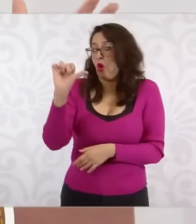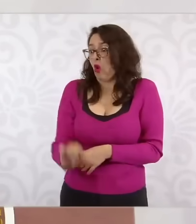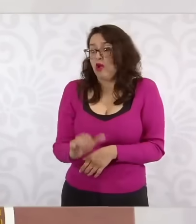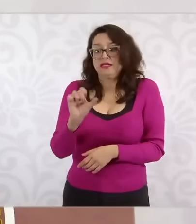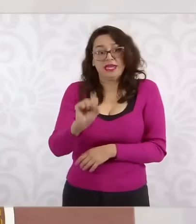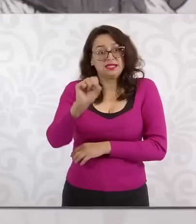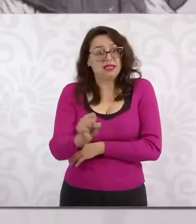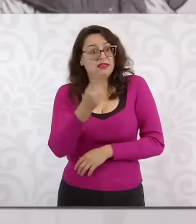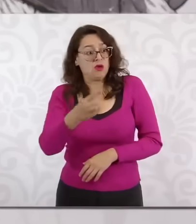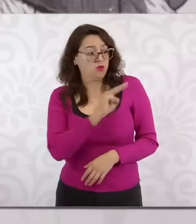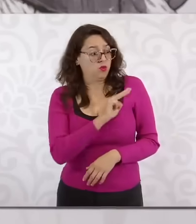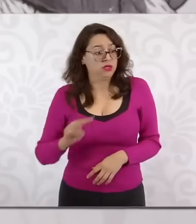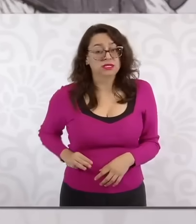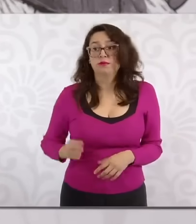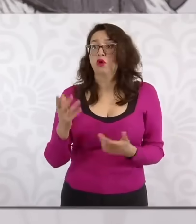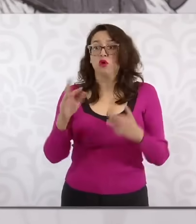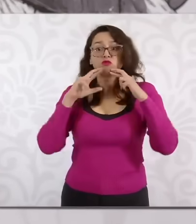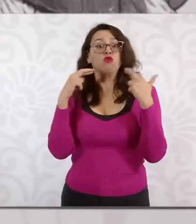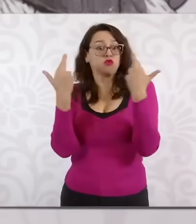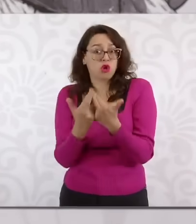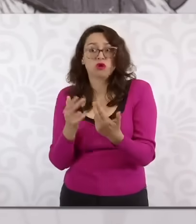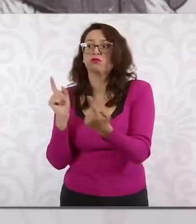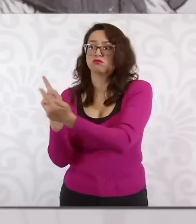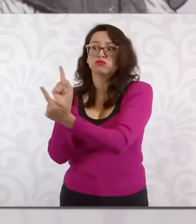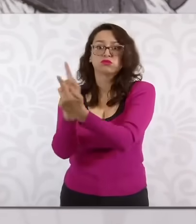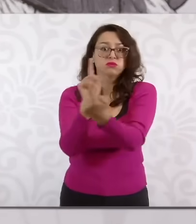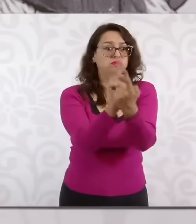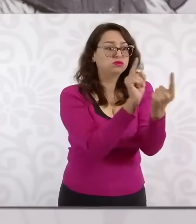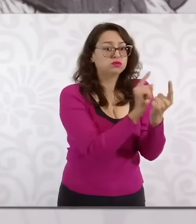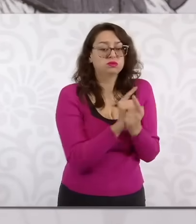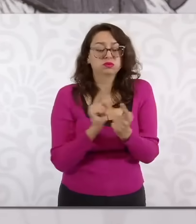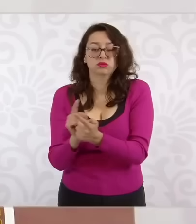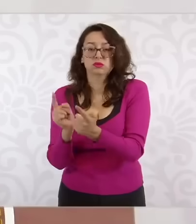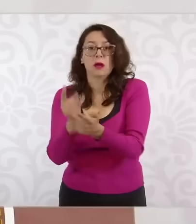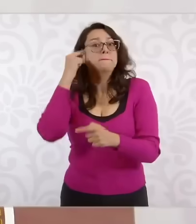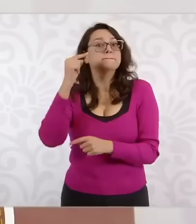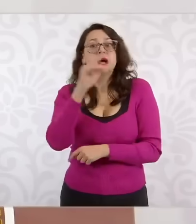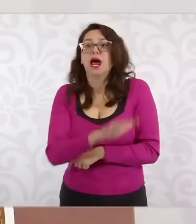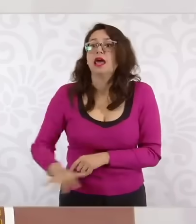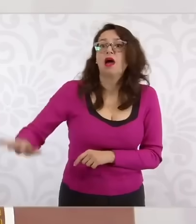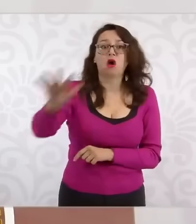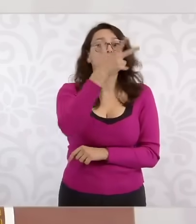importante que las y los mexicanos se sientan seguros en el país. Entonces trabajamos todos los